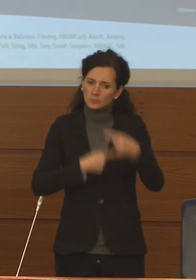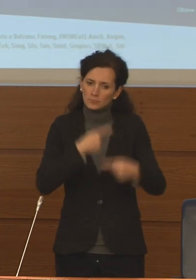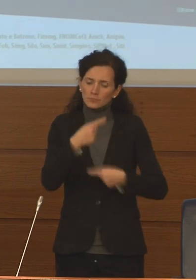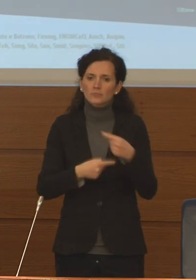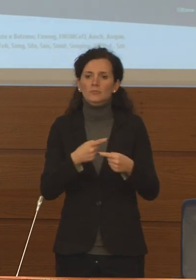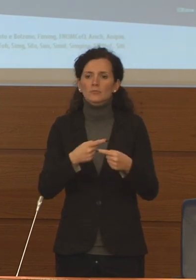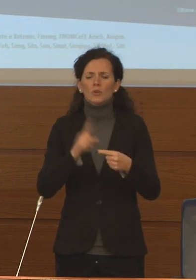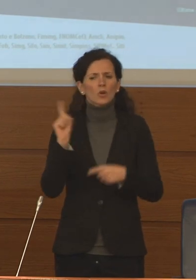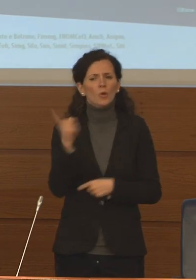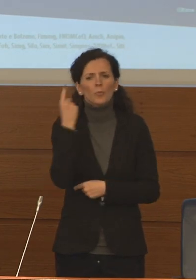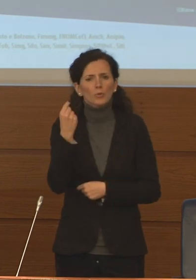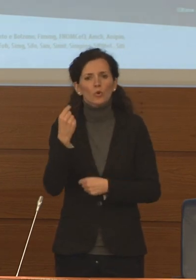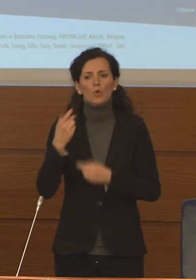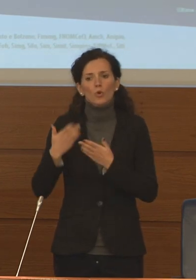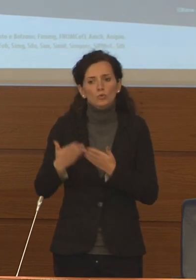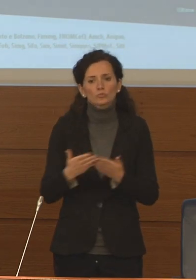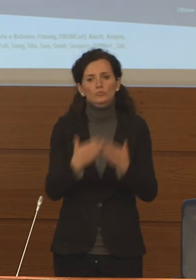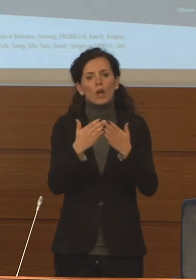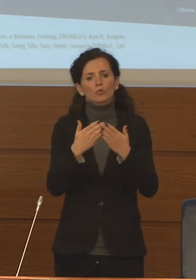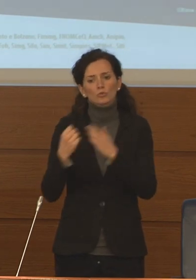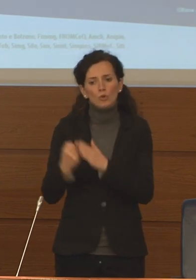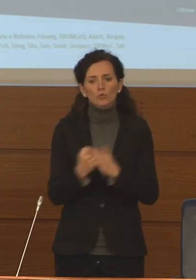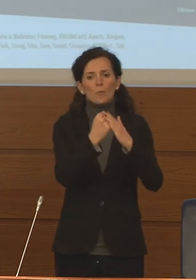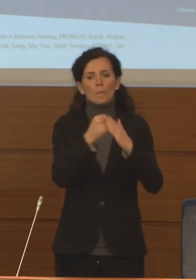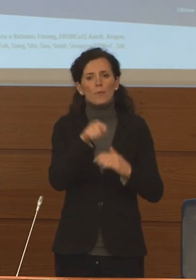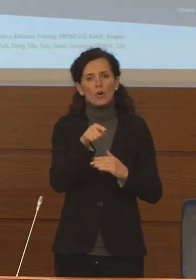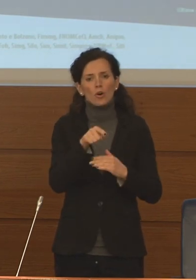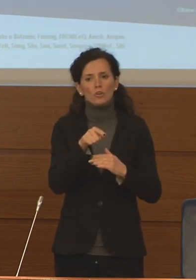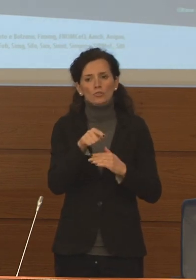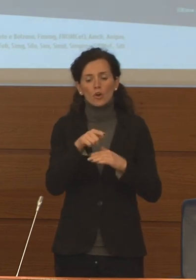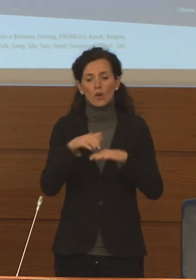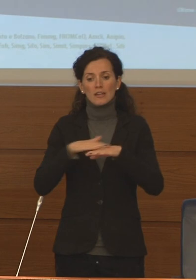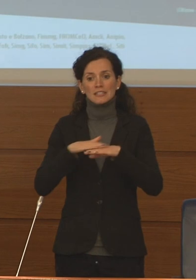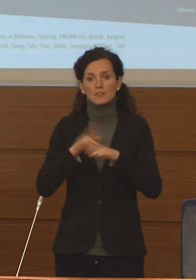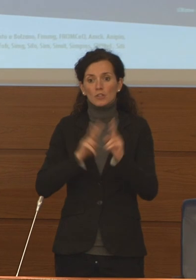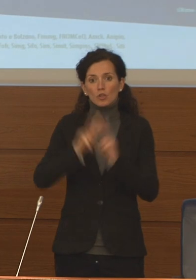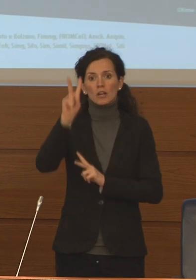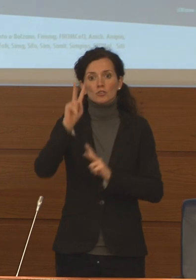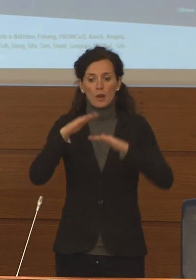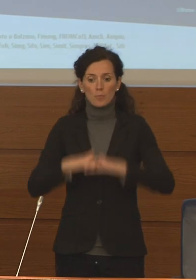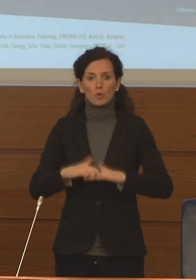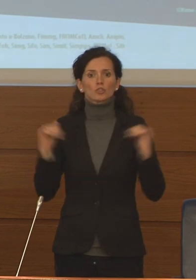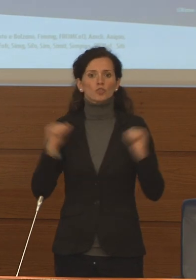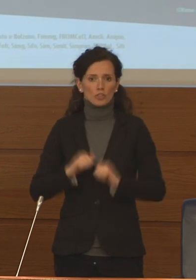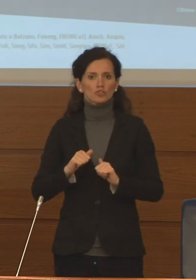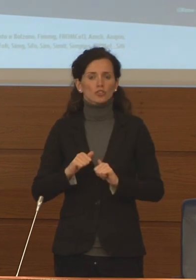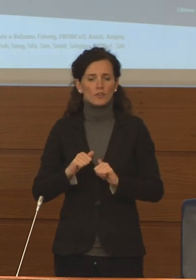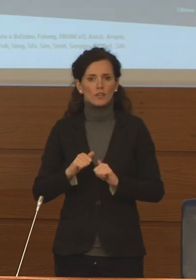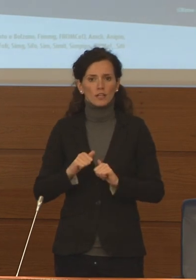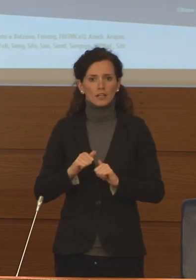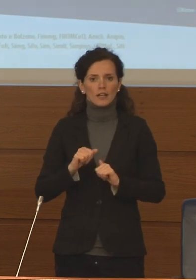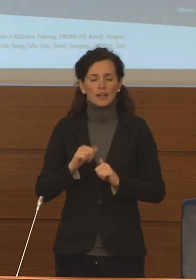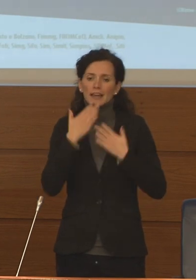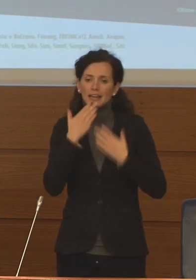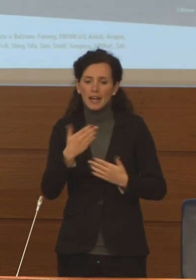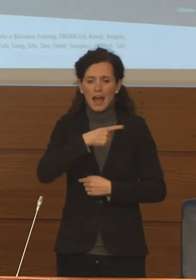l'attività di supporto garantita dal Servizio nazionale della protezione civile in particolar modo dai nostri volontari, dai nostri volontari e